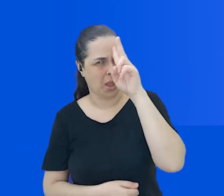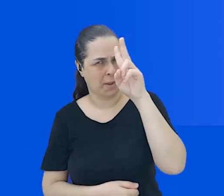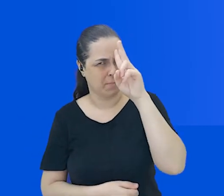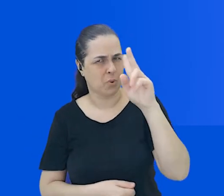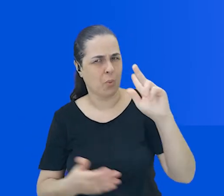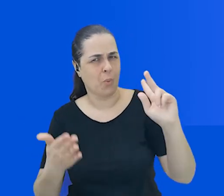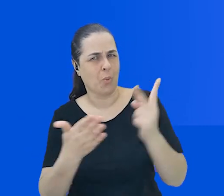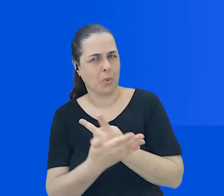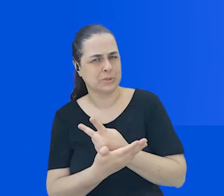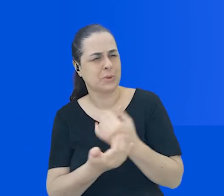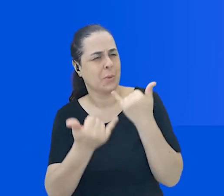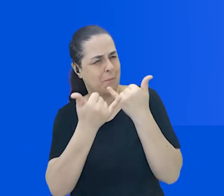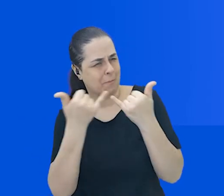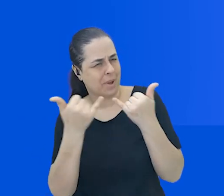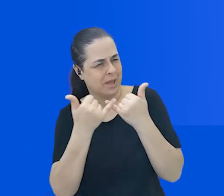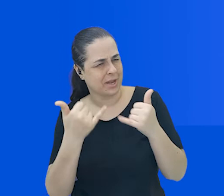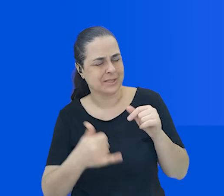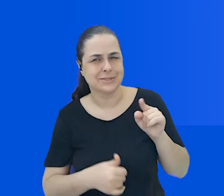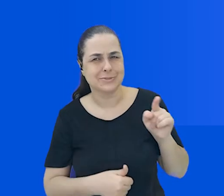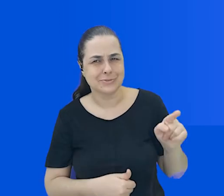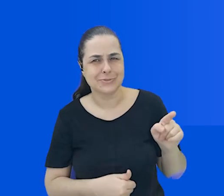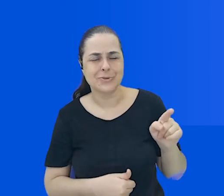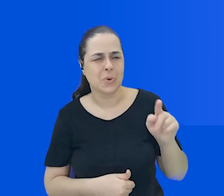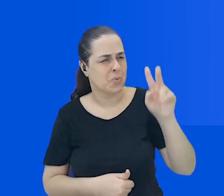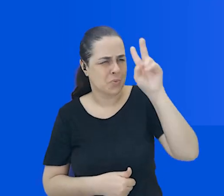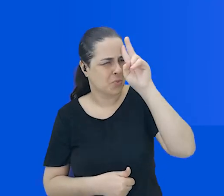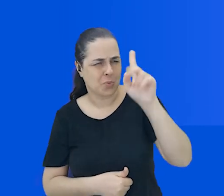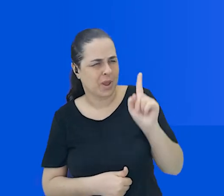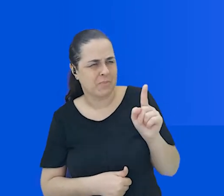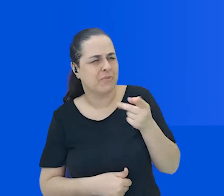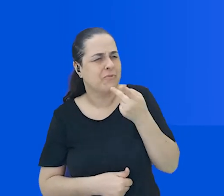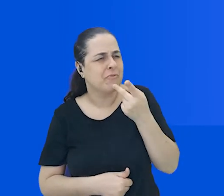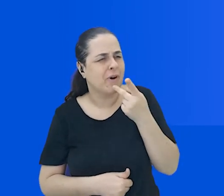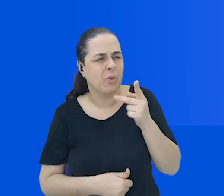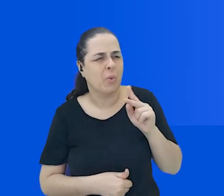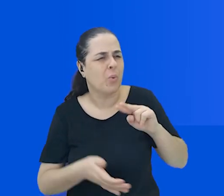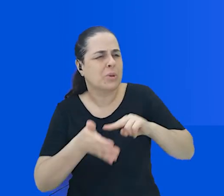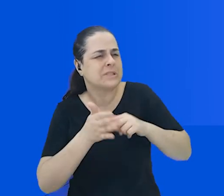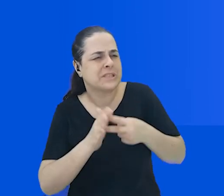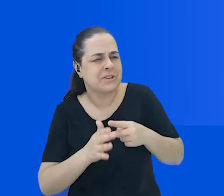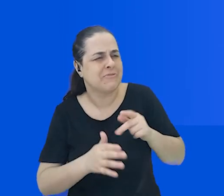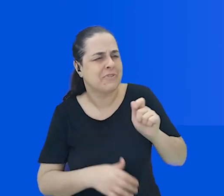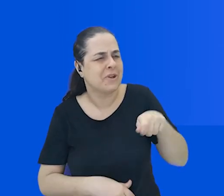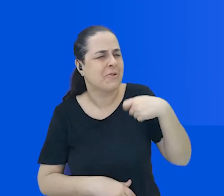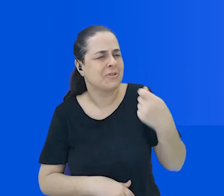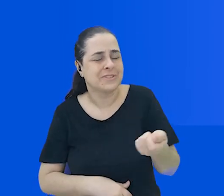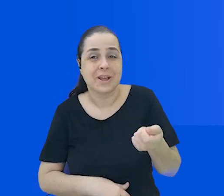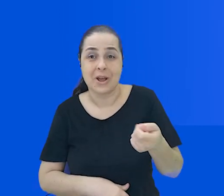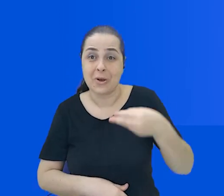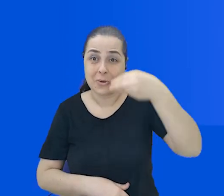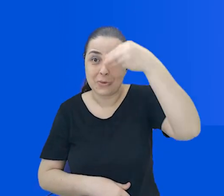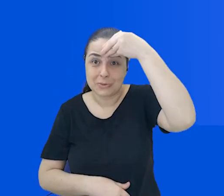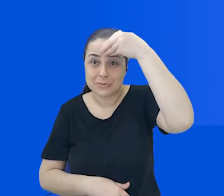Não sei ali se no momento você nomeou alguma coisa para ela ou não, mas o meu sobrinho, os sobrinhos, aí, já quea gente não tem filho